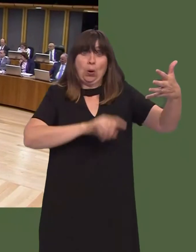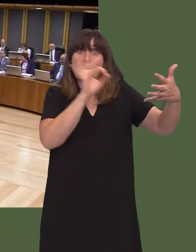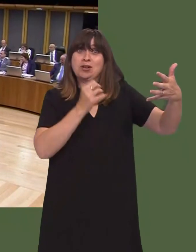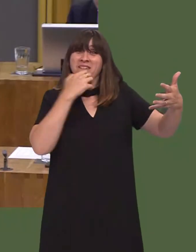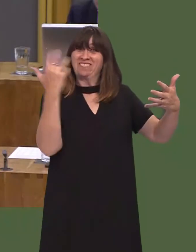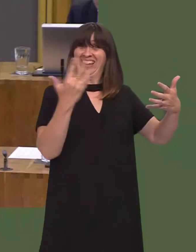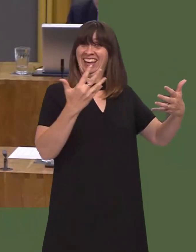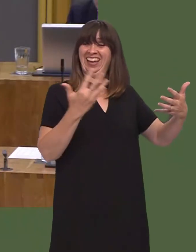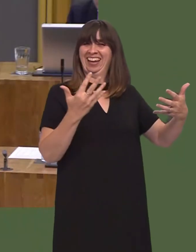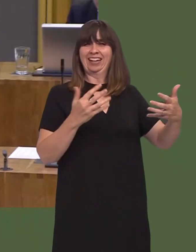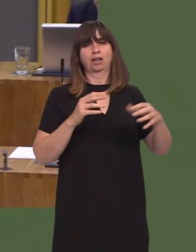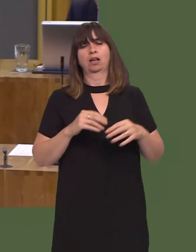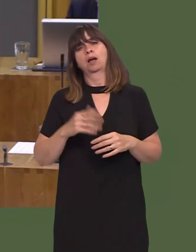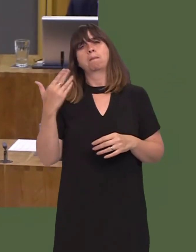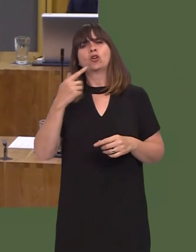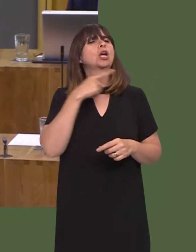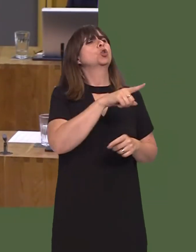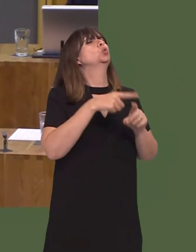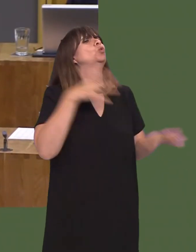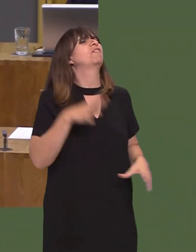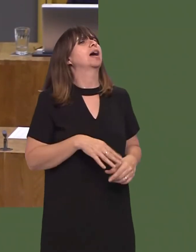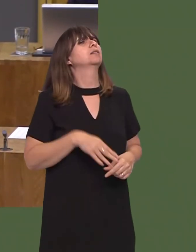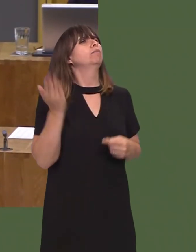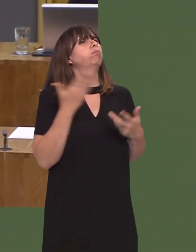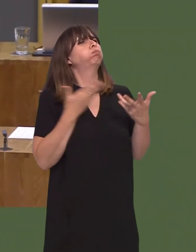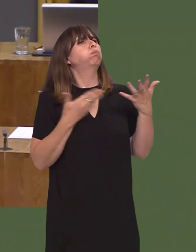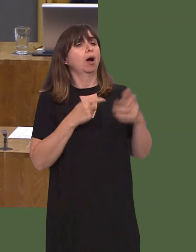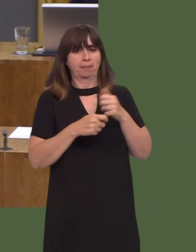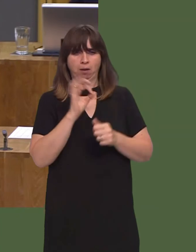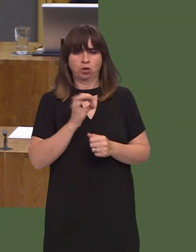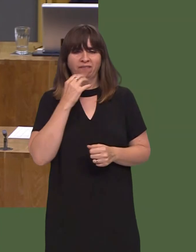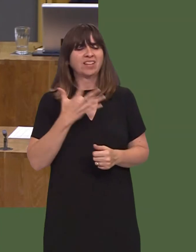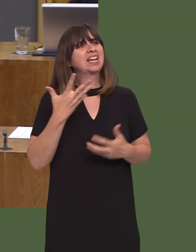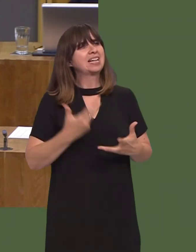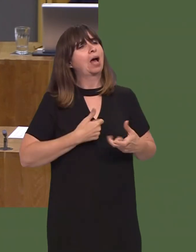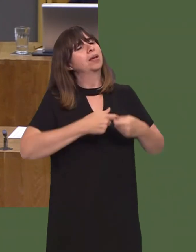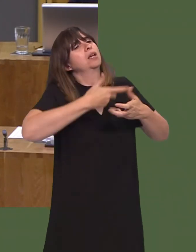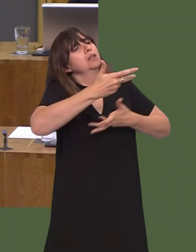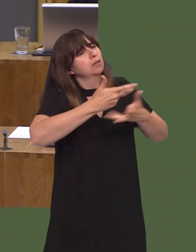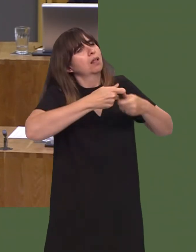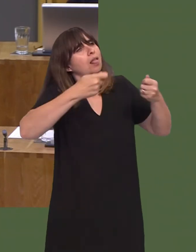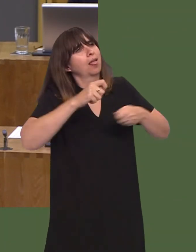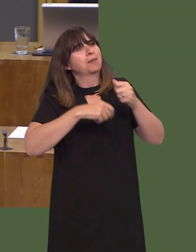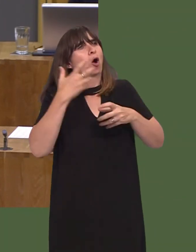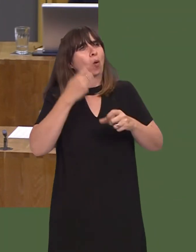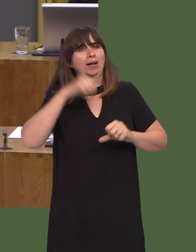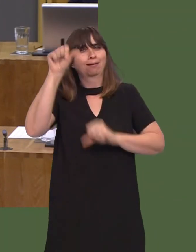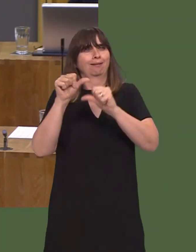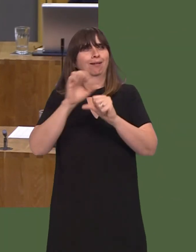sydd yn arbennig. Mae honnoín enghraifft anarferol, rwyín deall, o gofeb a gafodd ei ail-ddylunio ar Ùl yr ail ryfel byd ac sydd ‚ ffigwr milwr oír ail ryfel byd arno. Carwyn Jones: Un oír pethau oedd yn rhaid i ni ei wneud pan ddechreuom niír cynllun